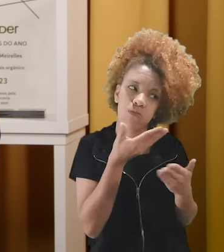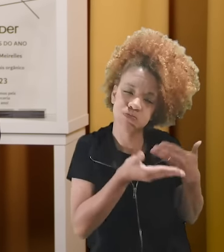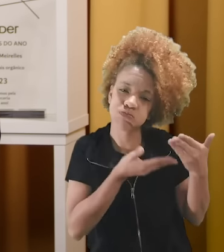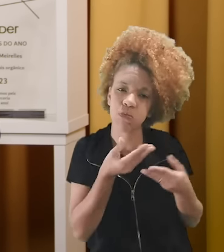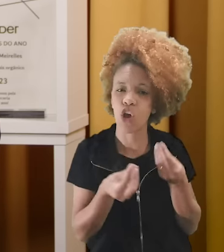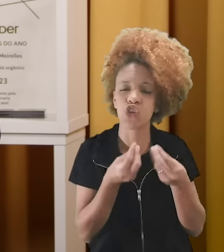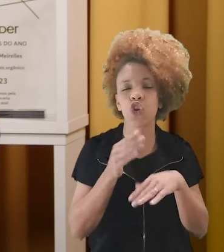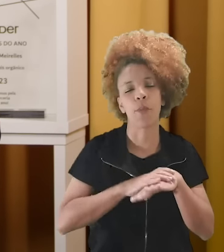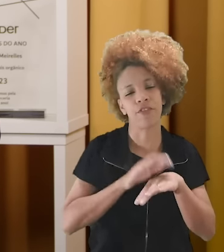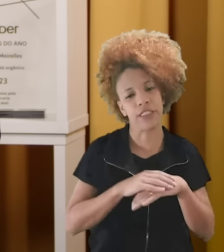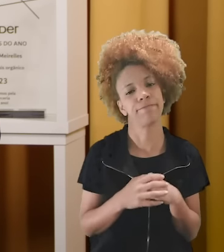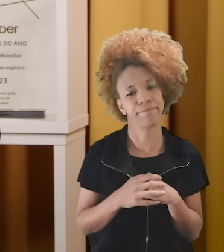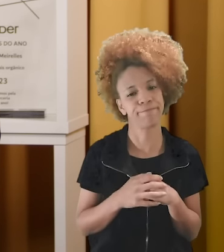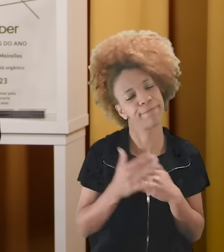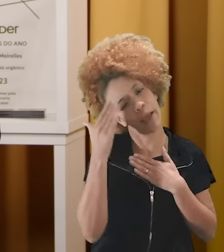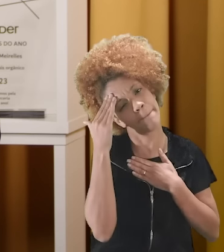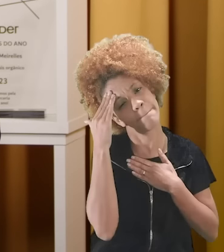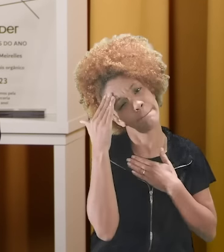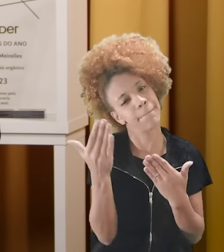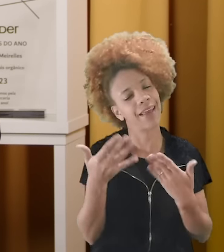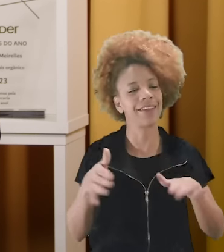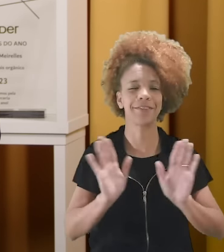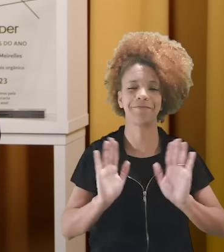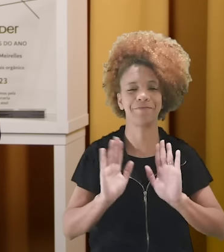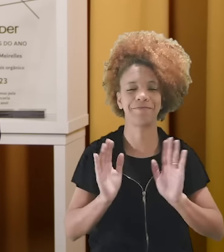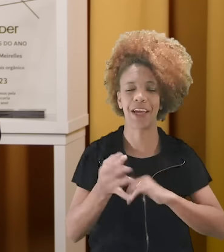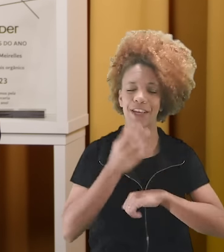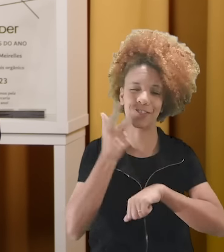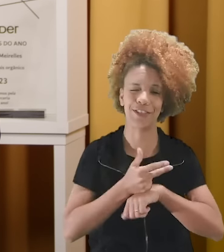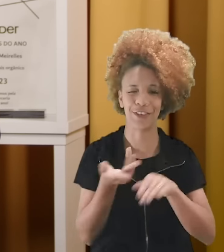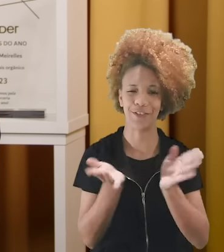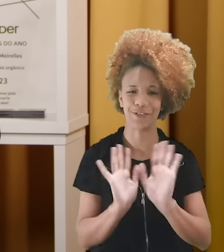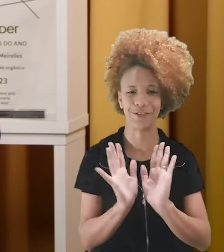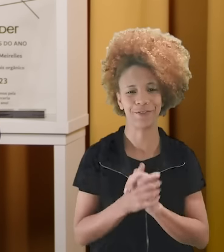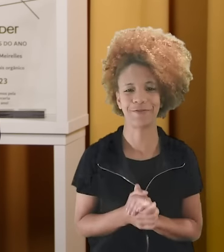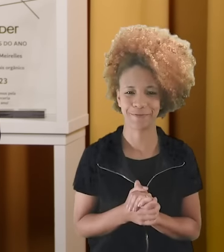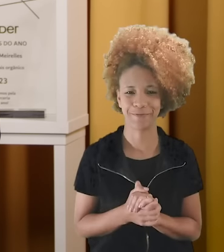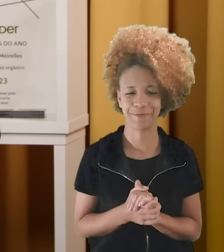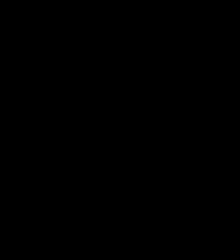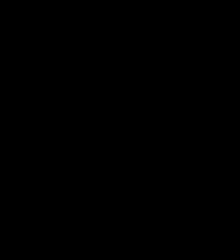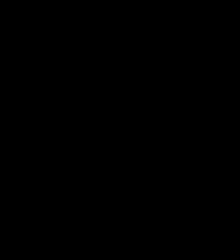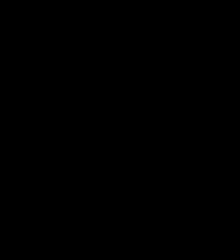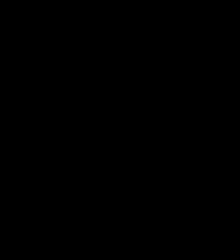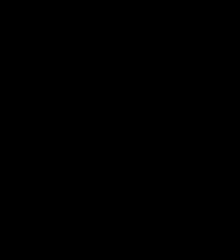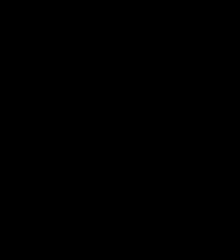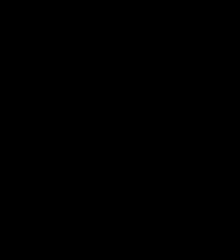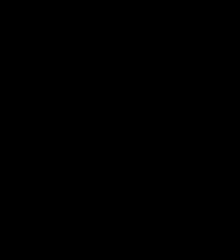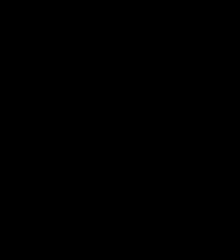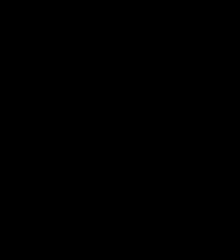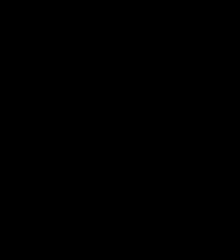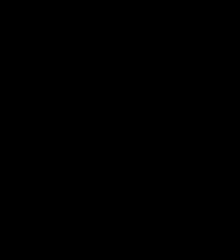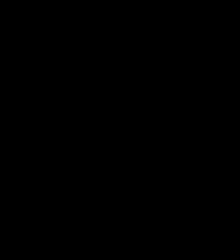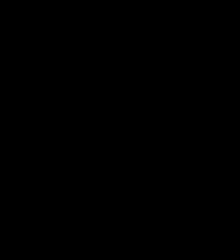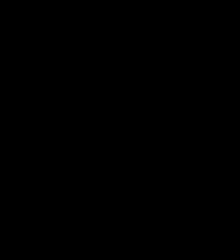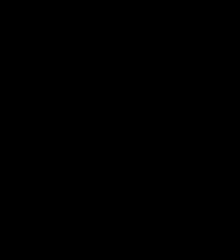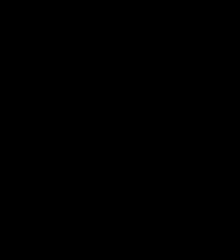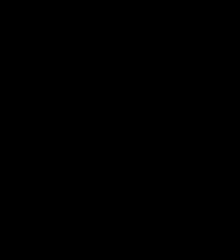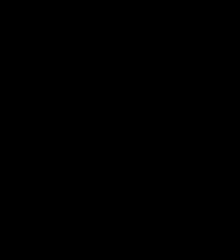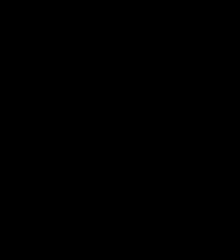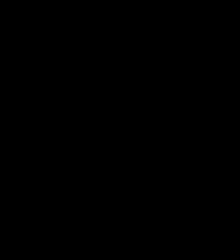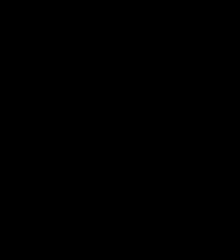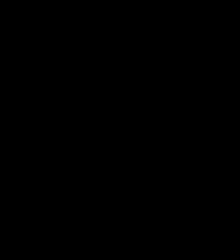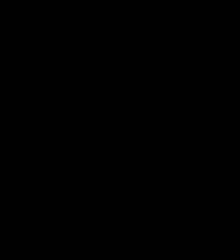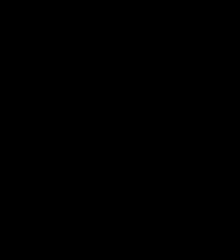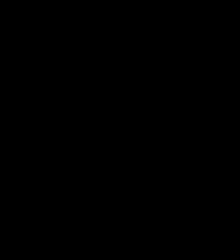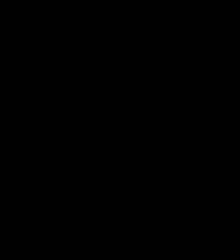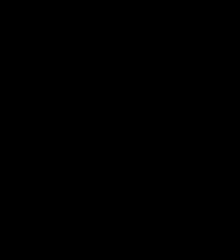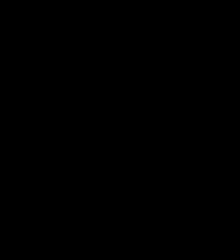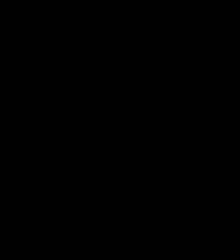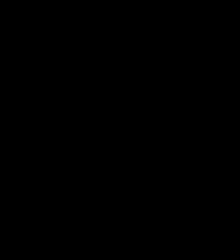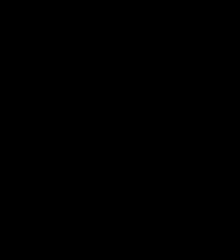a passo de como você fazer isso obrigado gente valeu Esse é o achismos tchau tchau [Música]